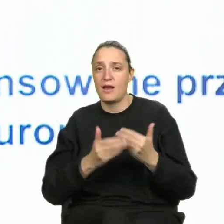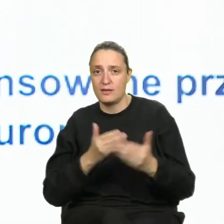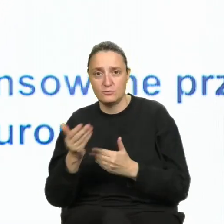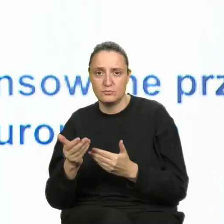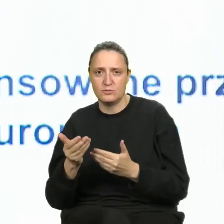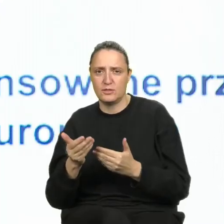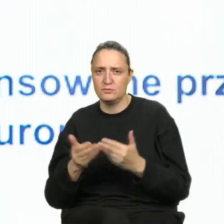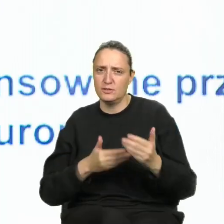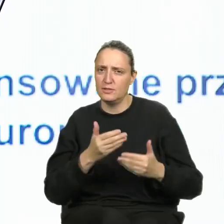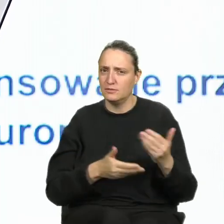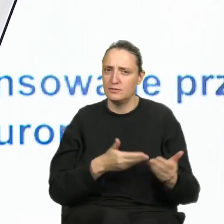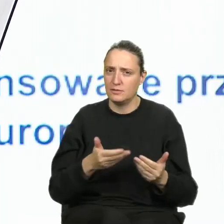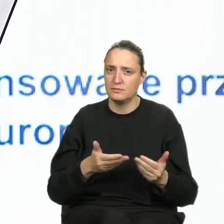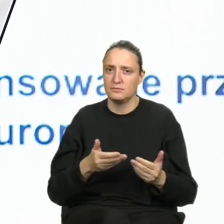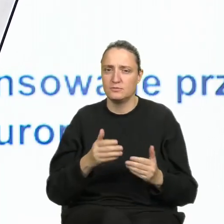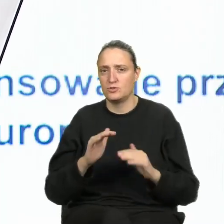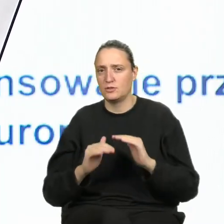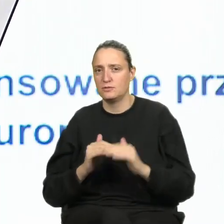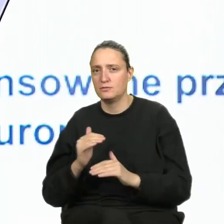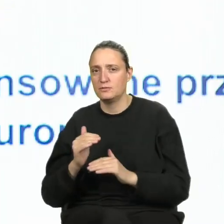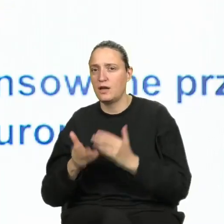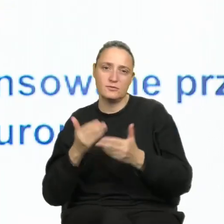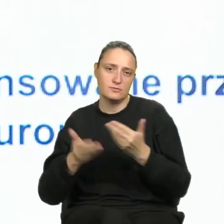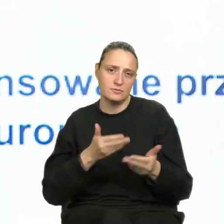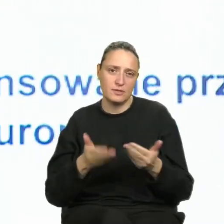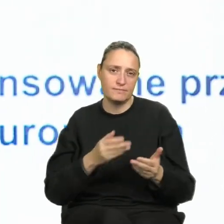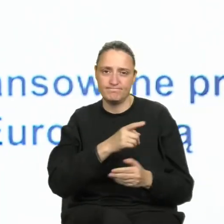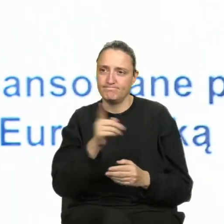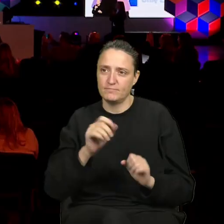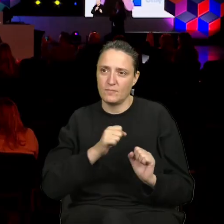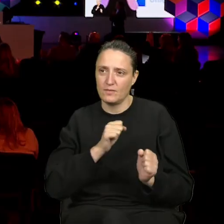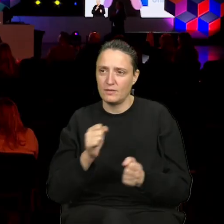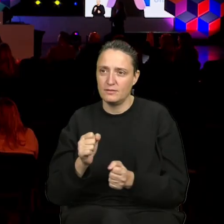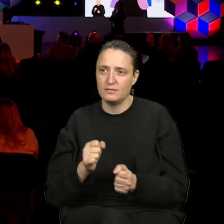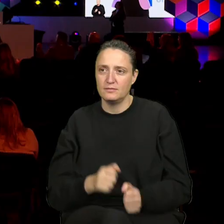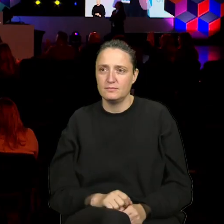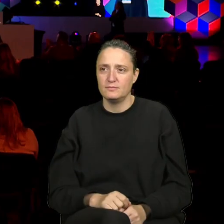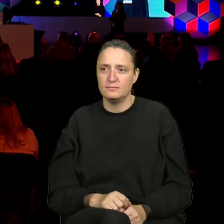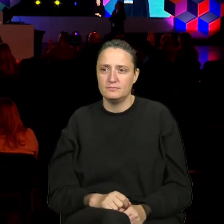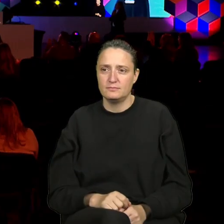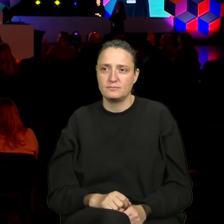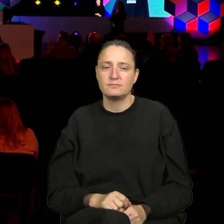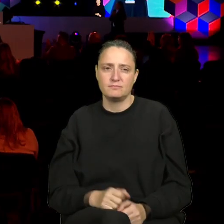i dziękuję za Państwa za angażowanie. Dziękujemy. Ja sobie pozwolę dodać,